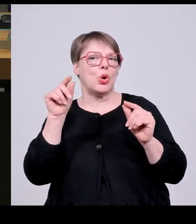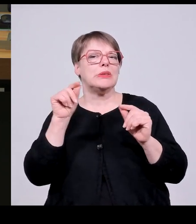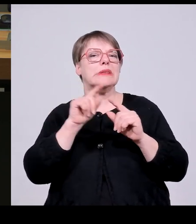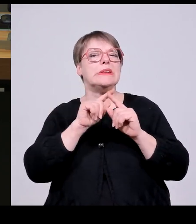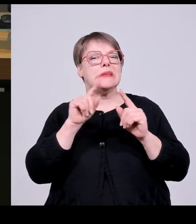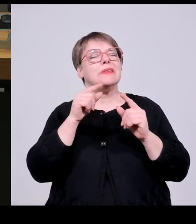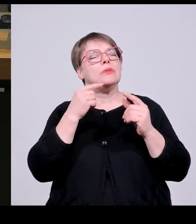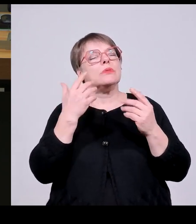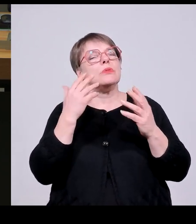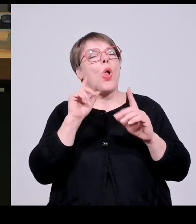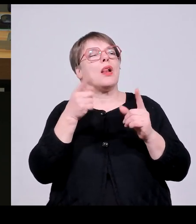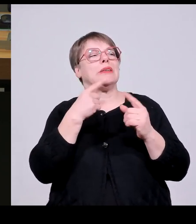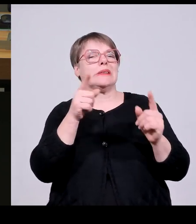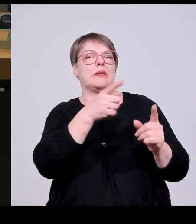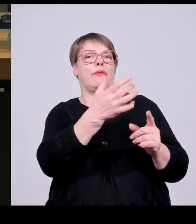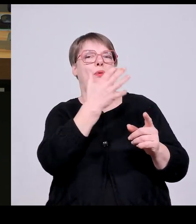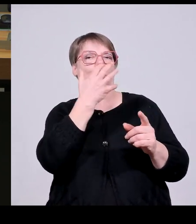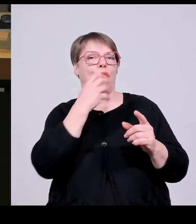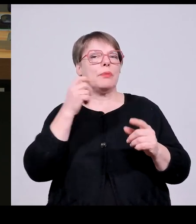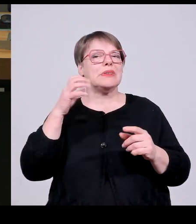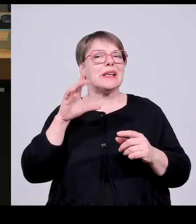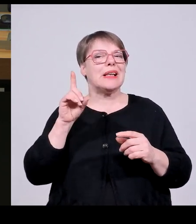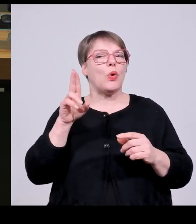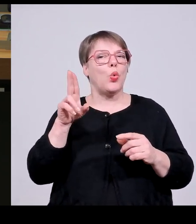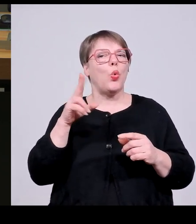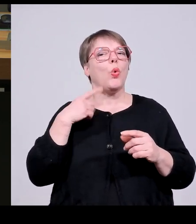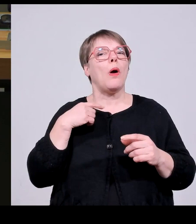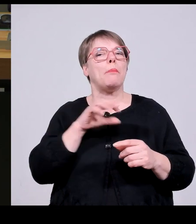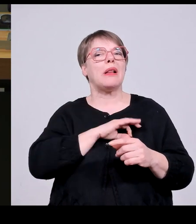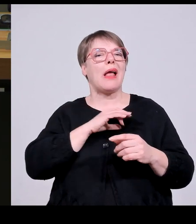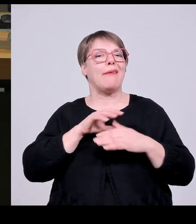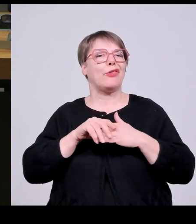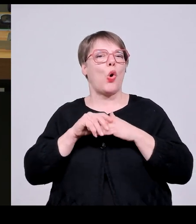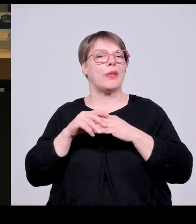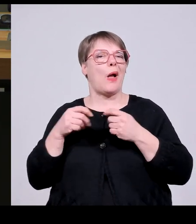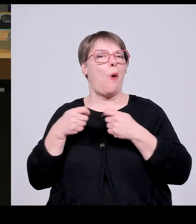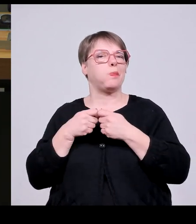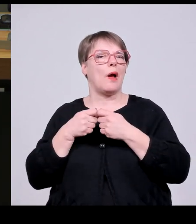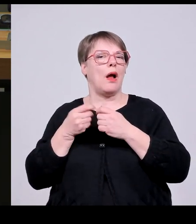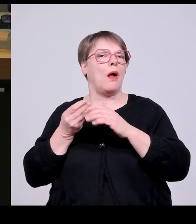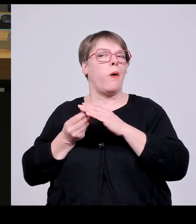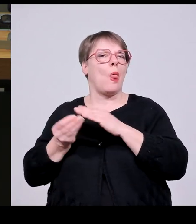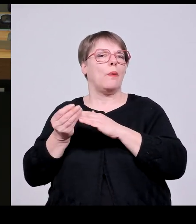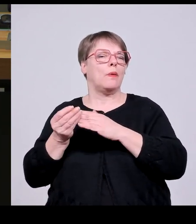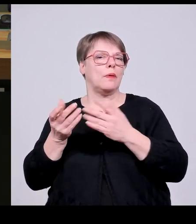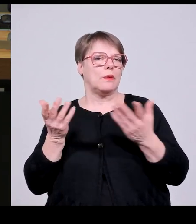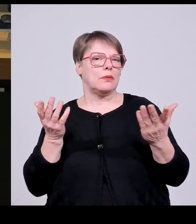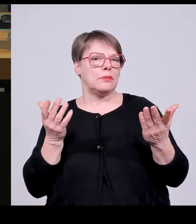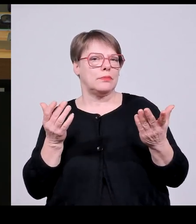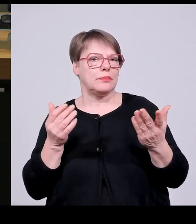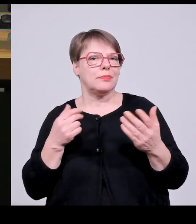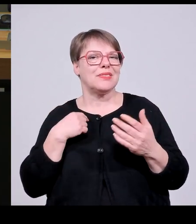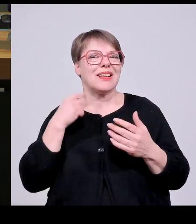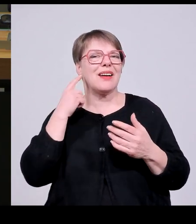vollkommen egal ist, für die Zusammensetzung der Exekutive in den Bezirken, welches Votum er am 12. Februar